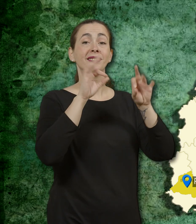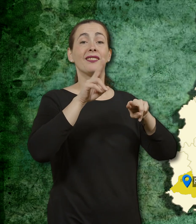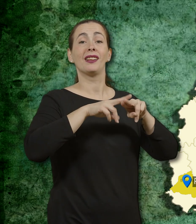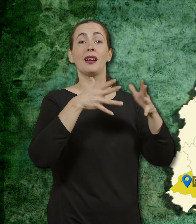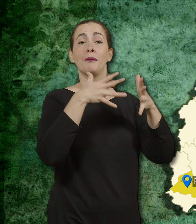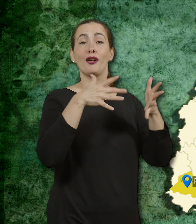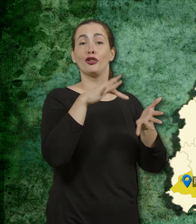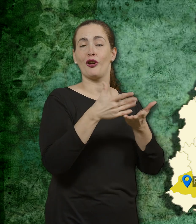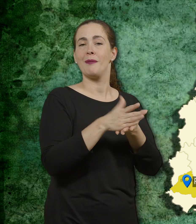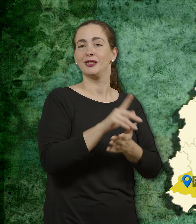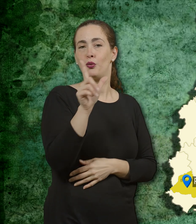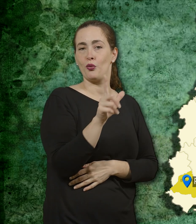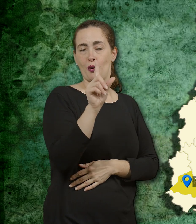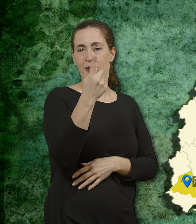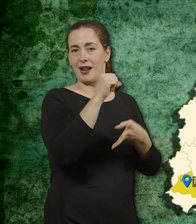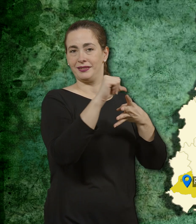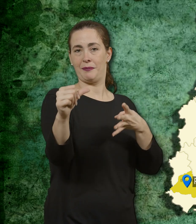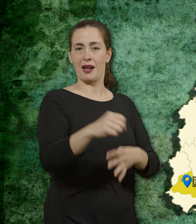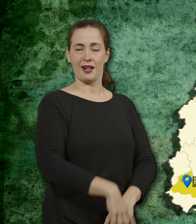Festa Major: primera setmana de juliol.